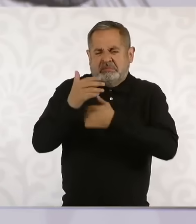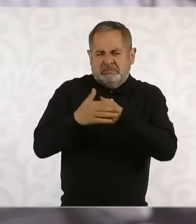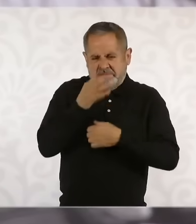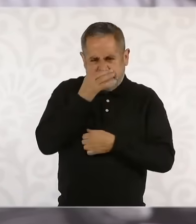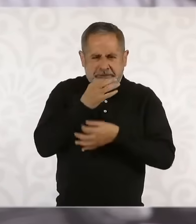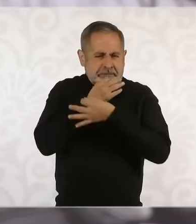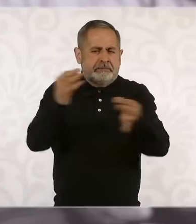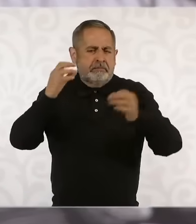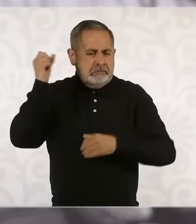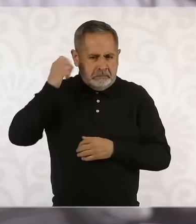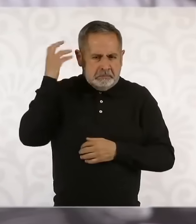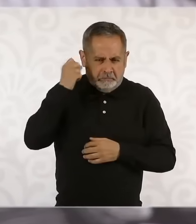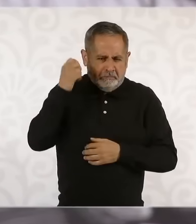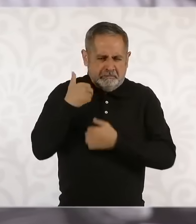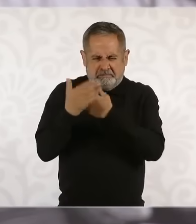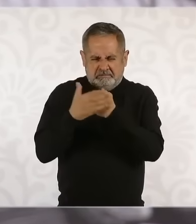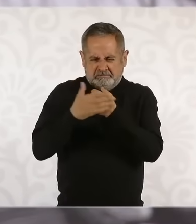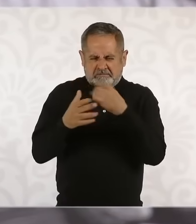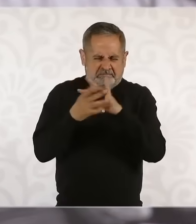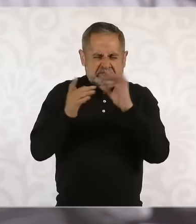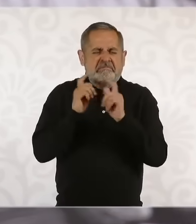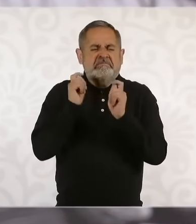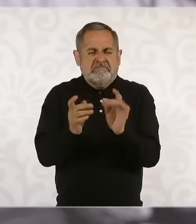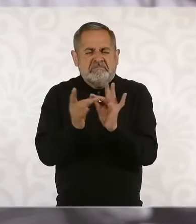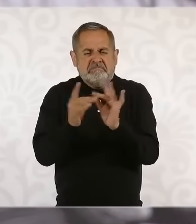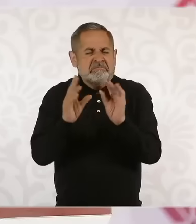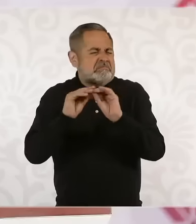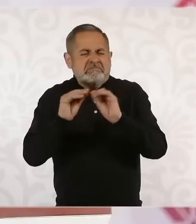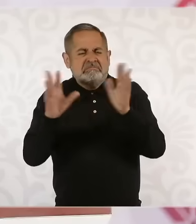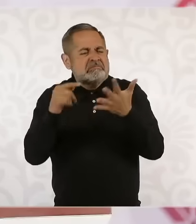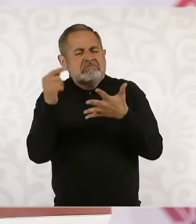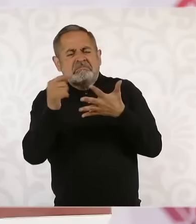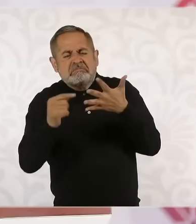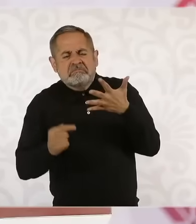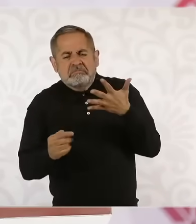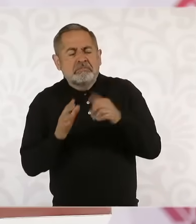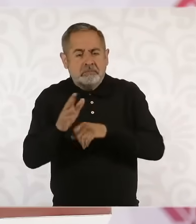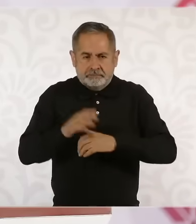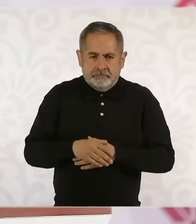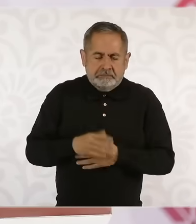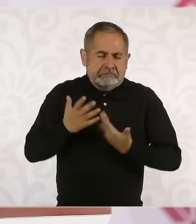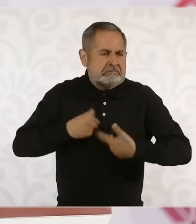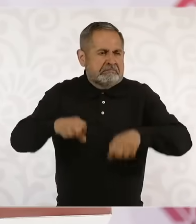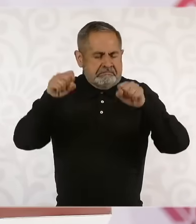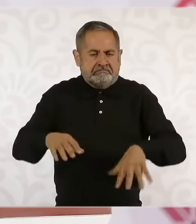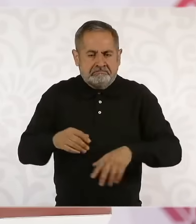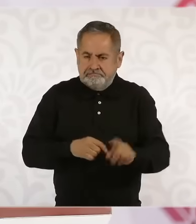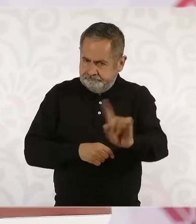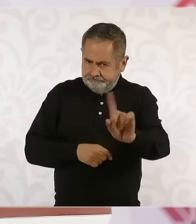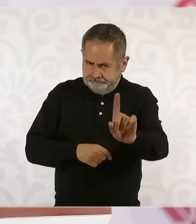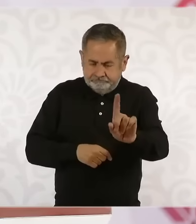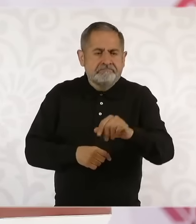conferencia este para explicar cuáles han sido los avances. no lo vamos a dejar. Este, la búsqueda de